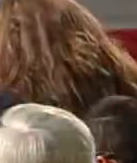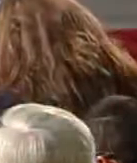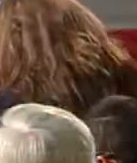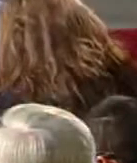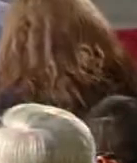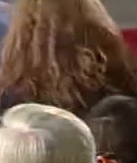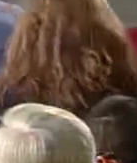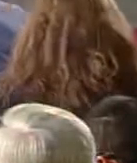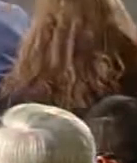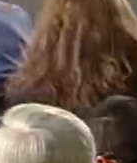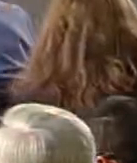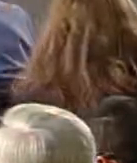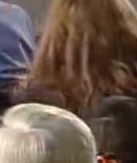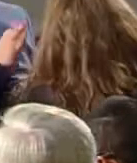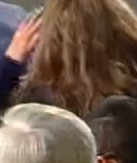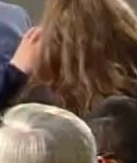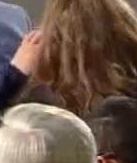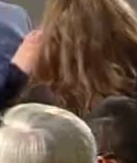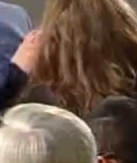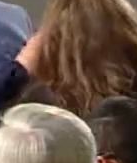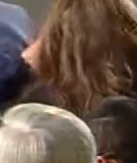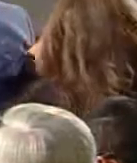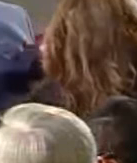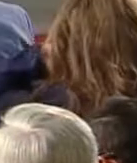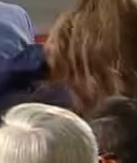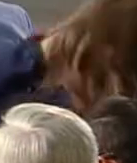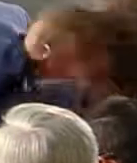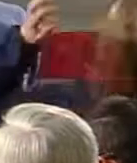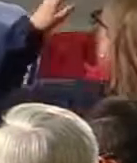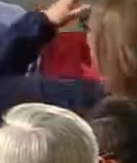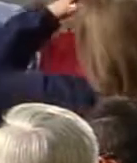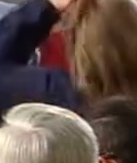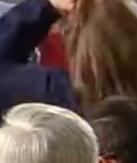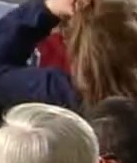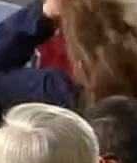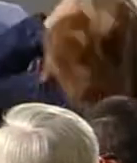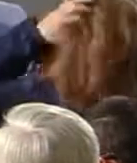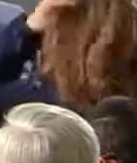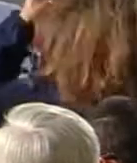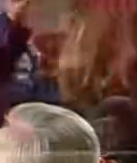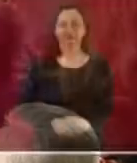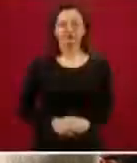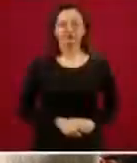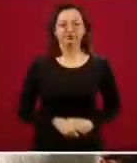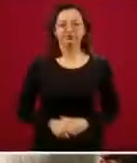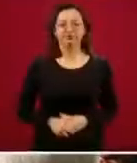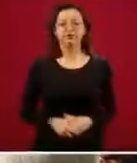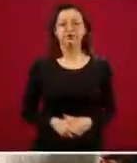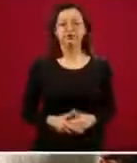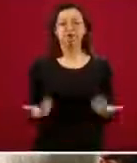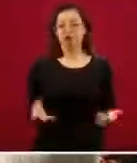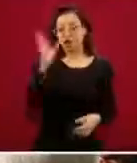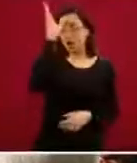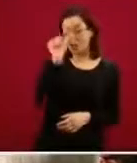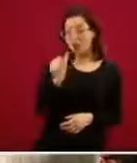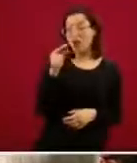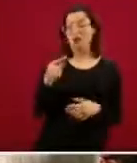de una manera mucho más intensa estos convenios que le permitan, por una parte, a las entidades